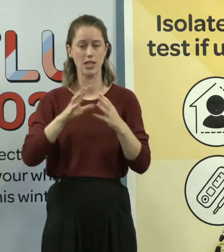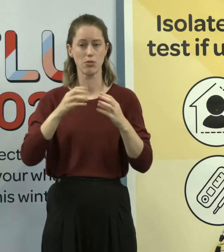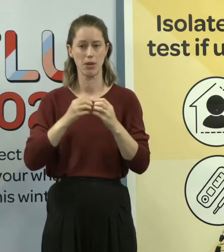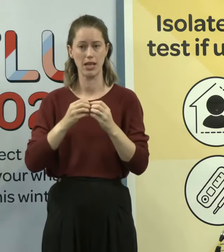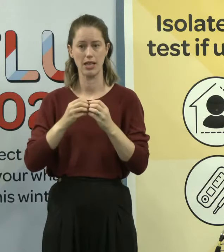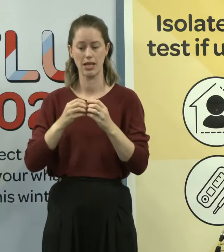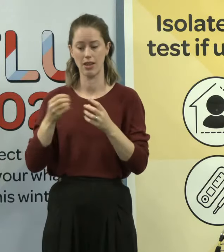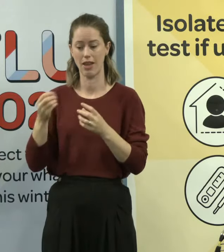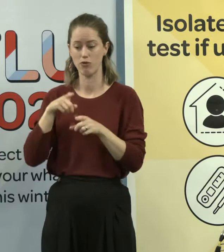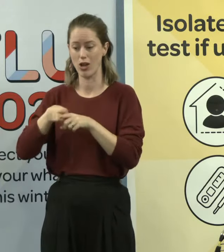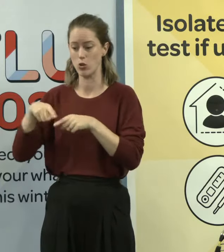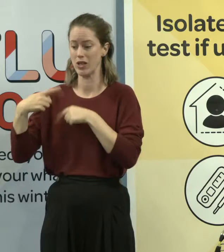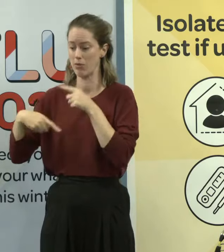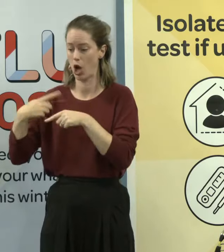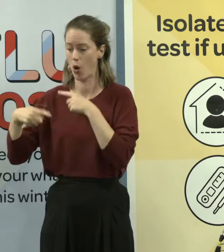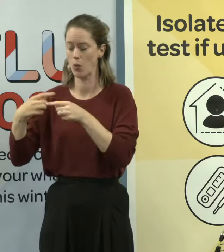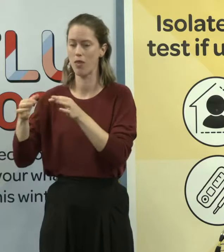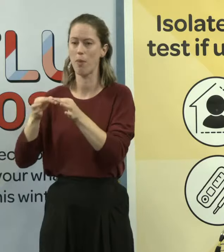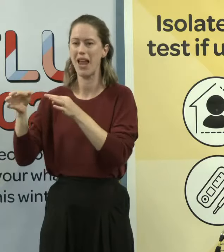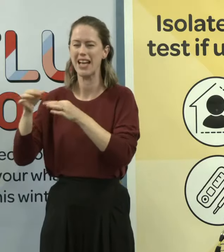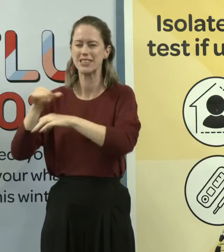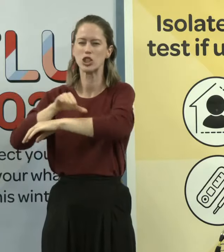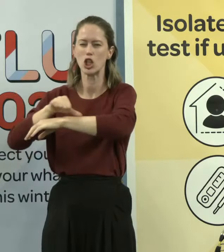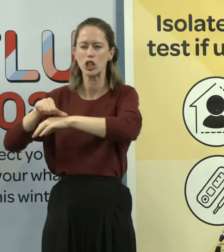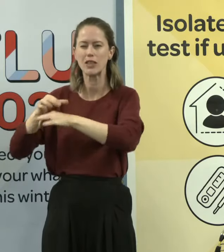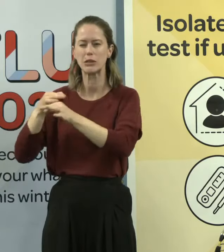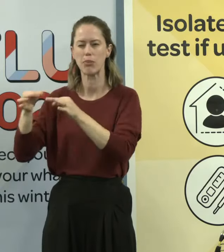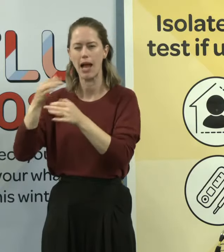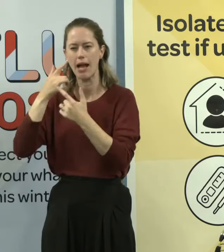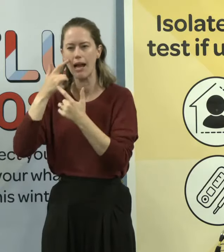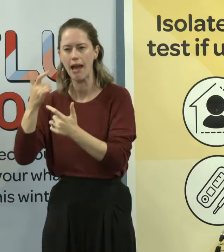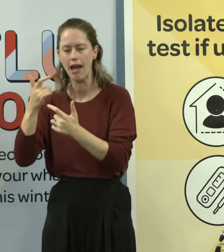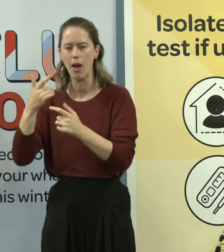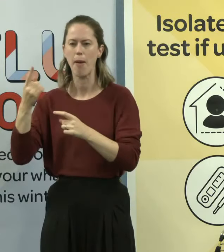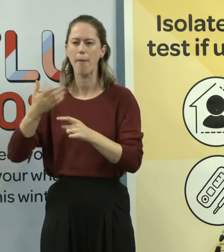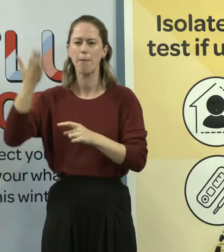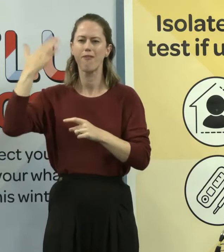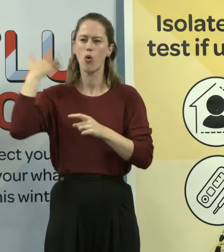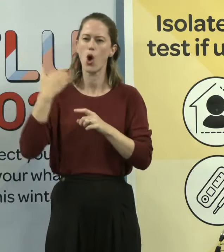kii he iti ake i era atu